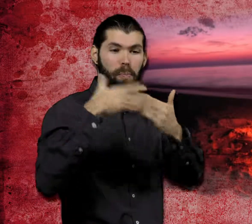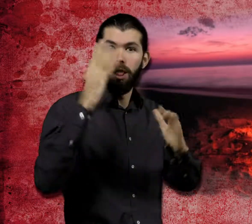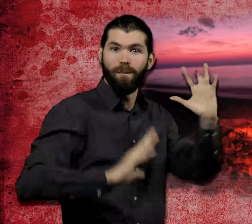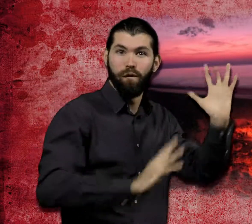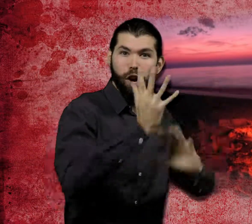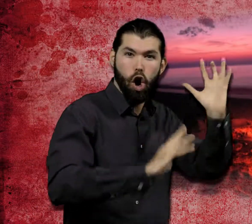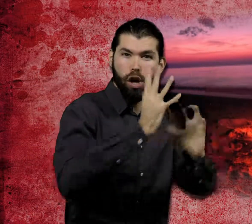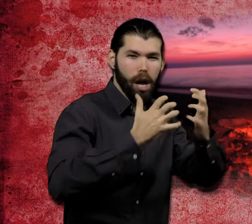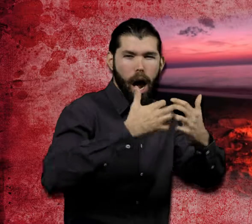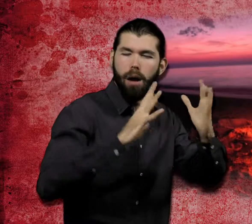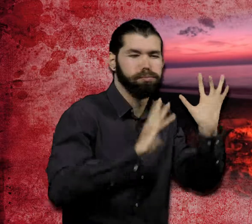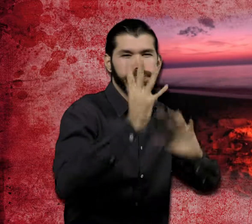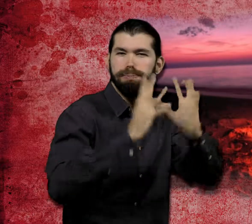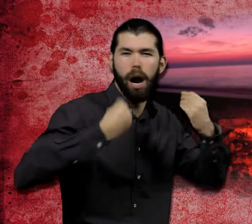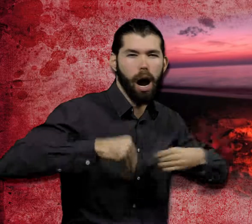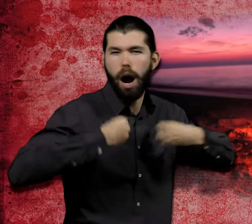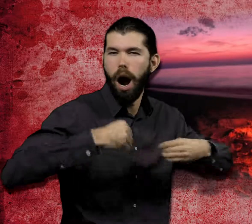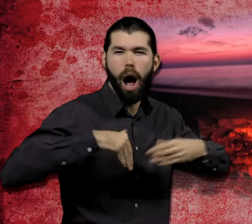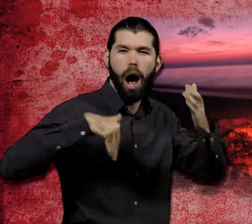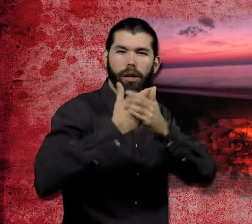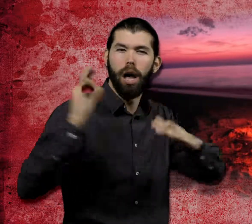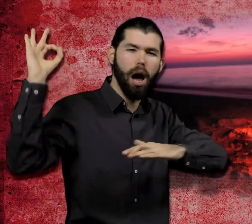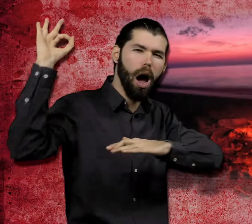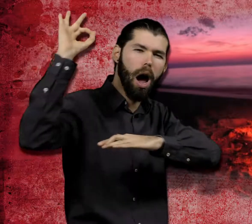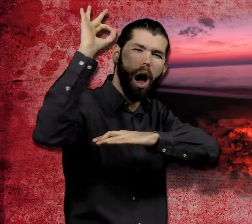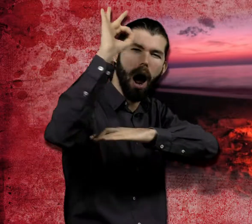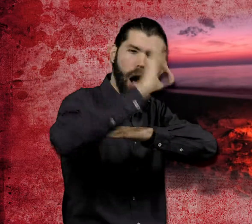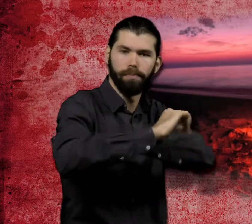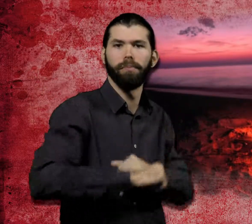i s'alimenten fins a ben entrada la nit, o la matinada, amb tot tipus d'andròmines combustibles.